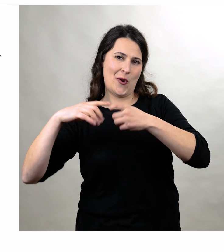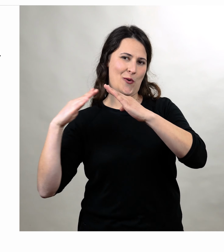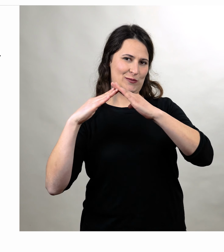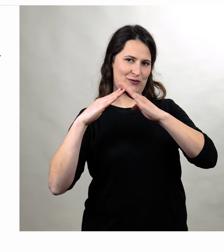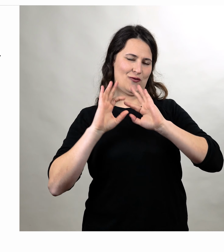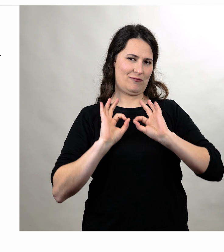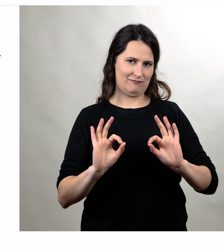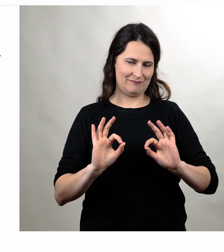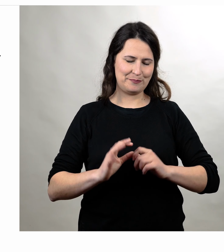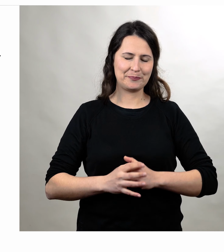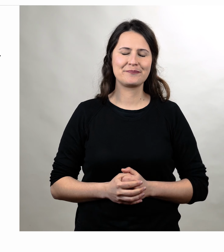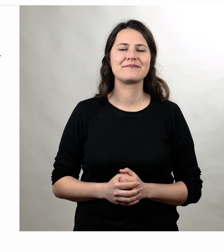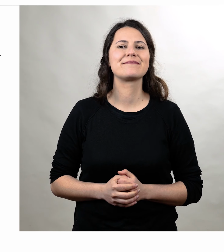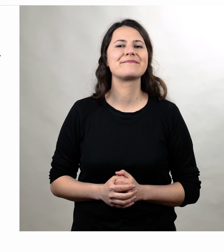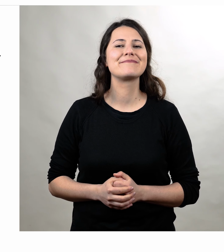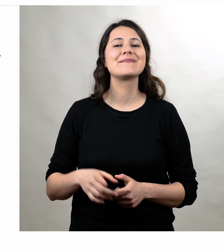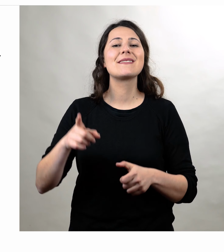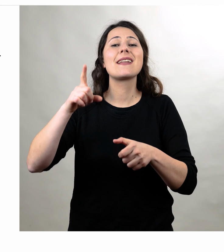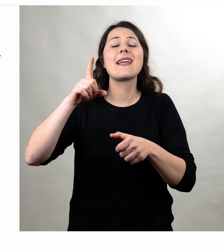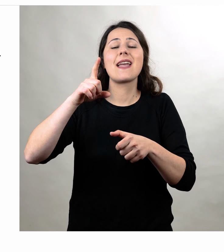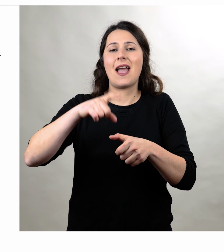Η εταιρεία προσφέρει: